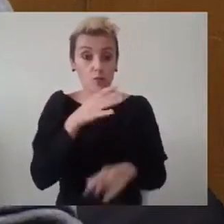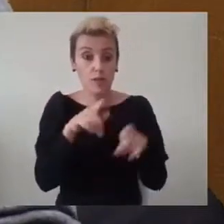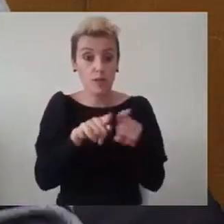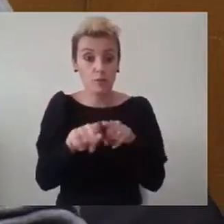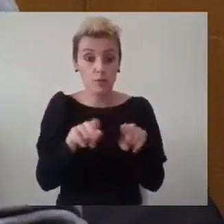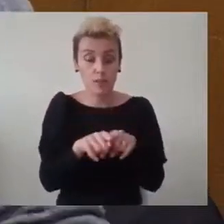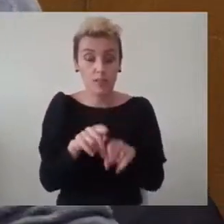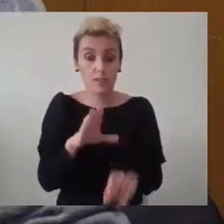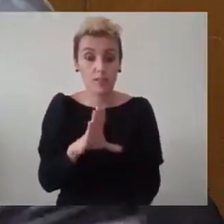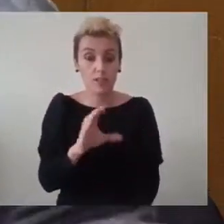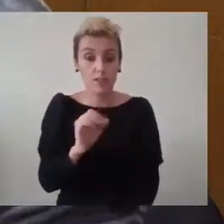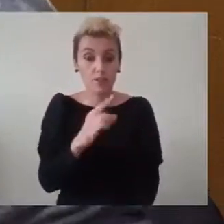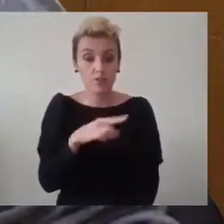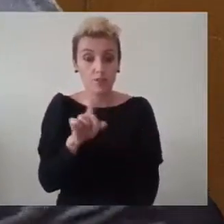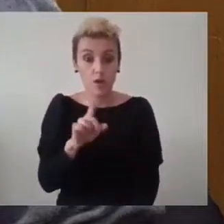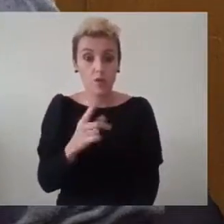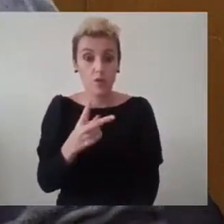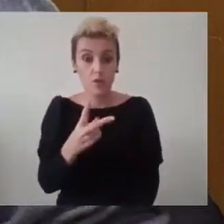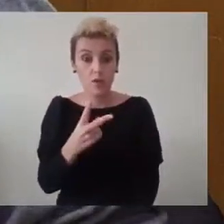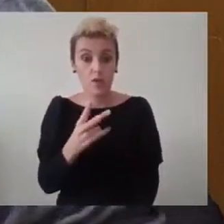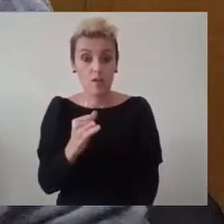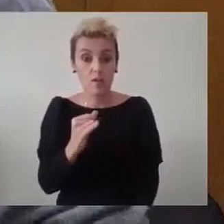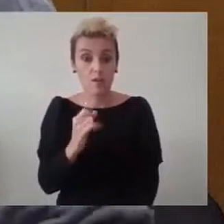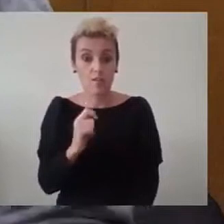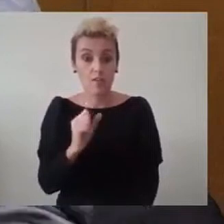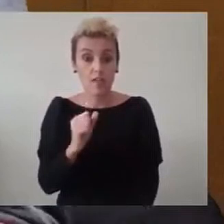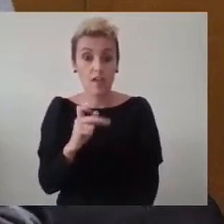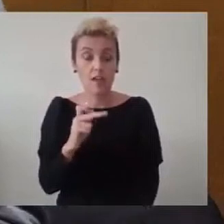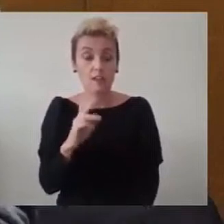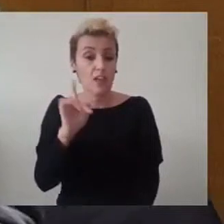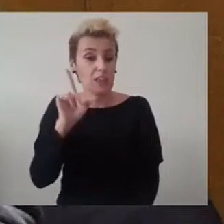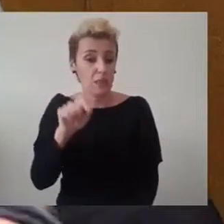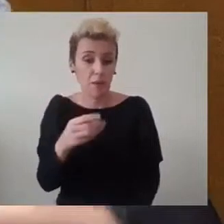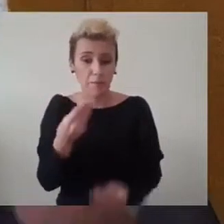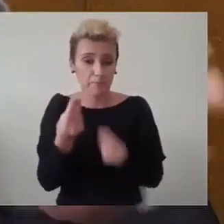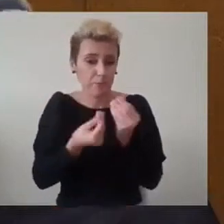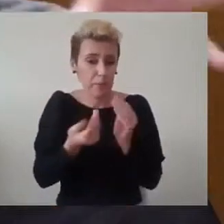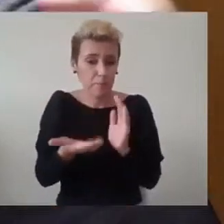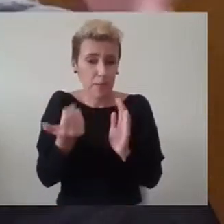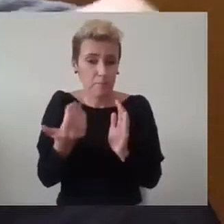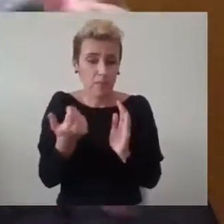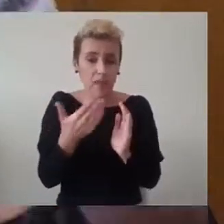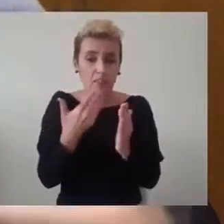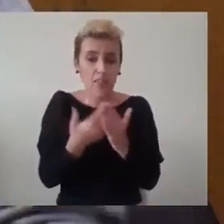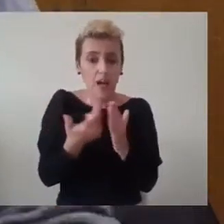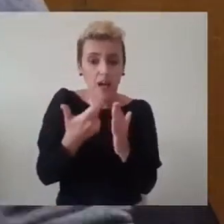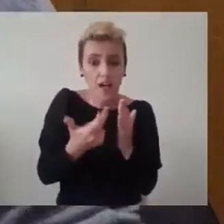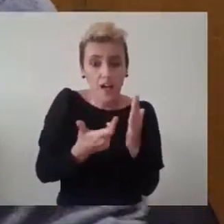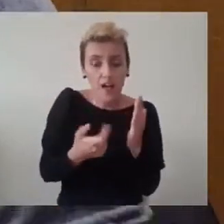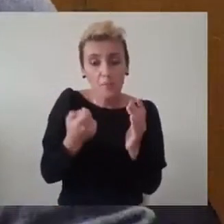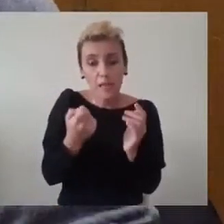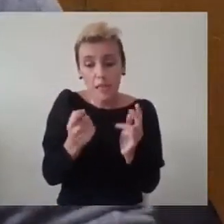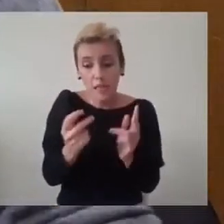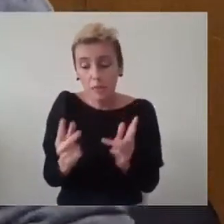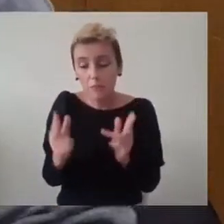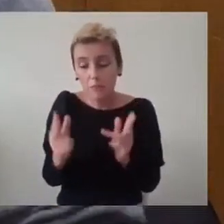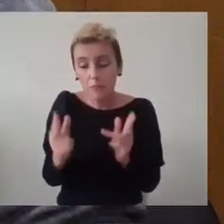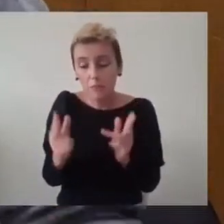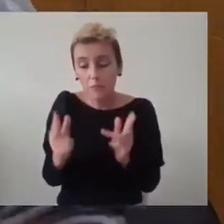trimestral de uma empresa, que também tem coisas que dão no cravo e na ferradura, para citar bocadinhos ou do cravo ou da ferradura, como quiserem, da parte que ele